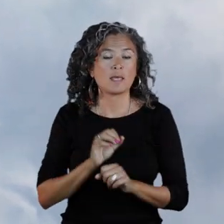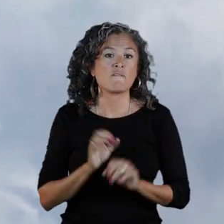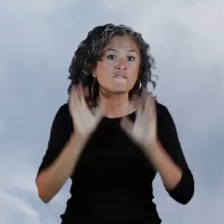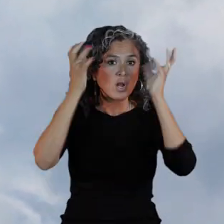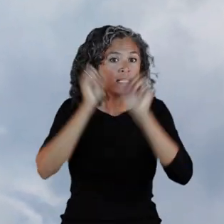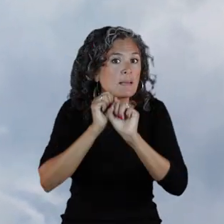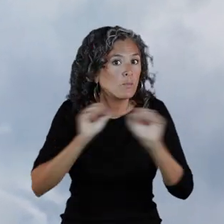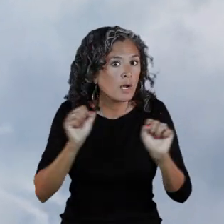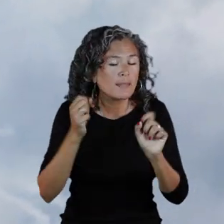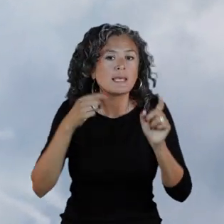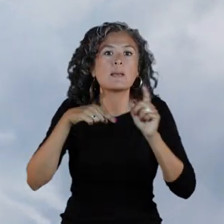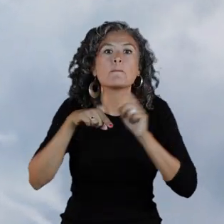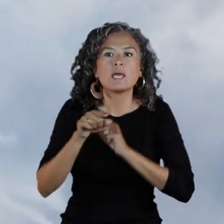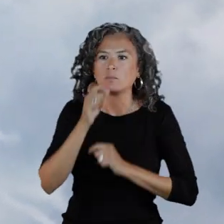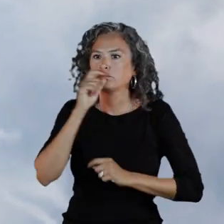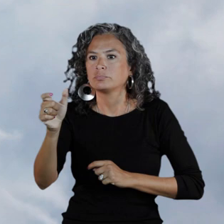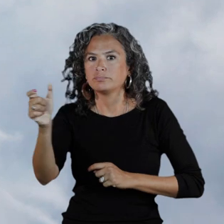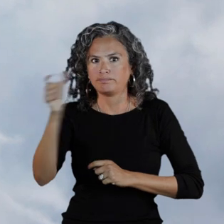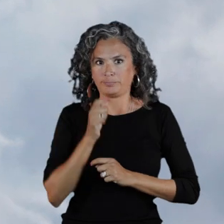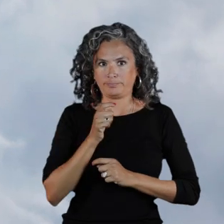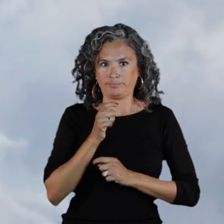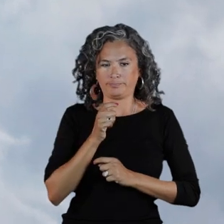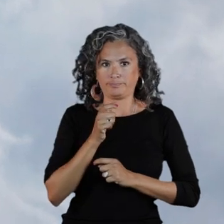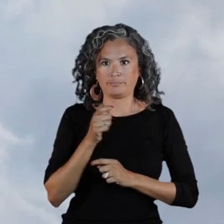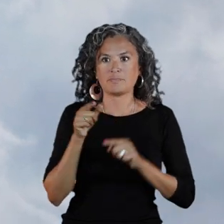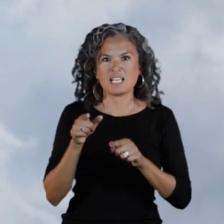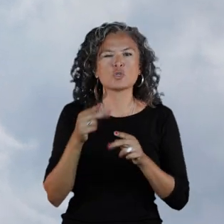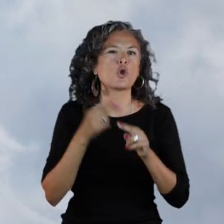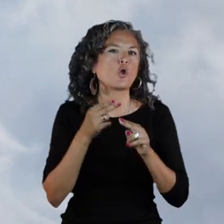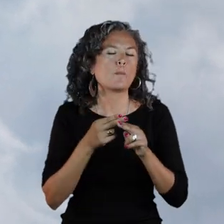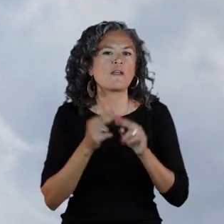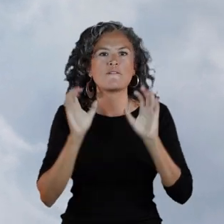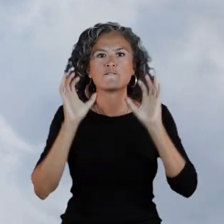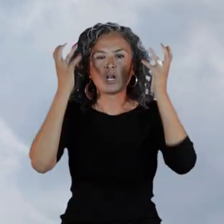violento, pero que va a ser de ida y vuelta, y eso es lo que nosotros llamamos una